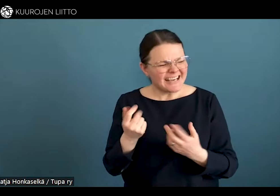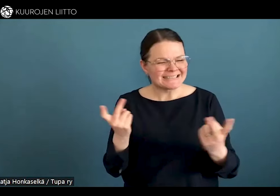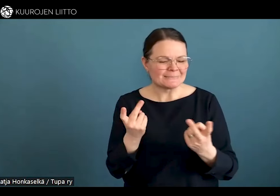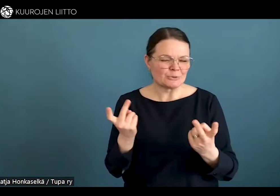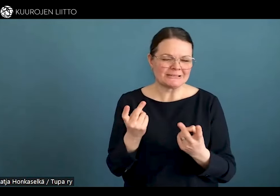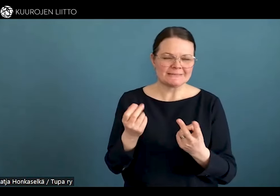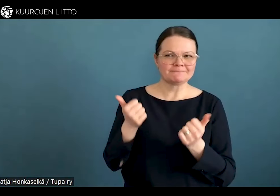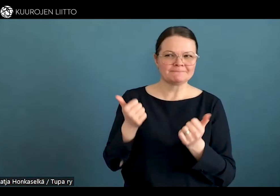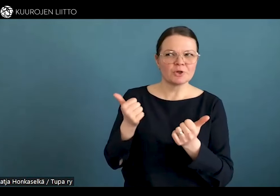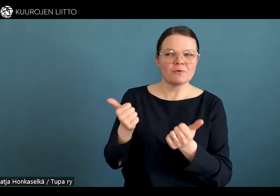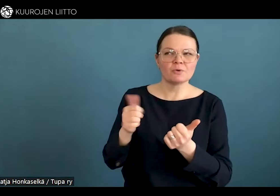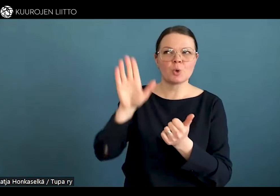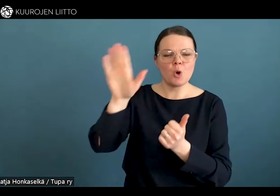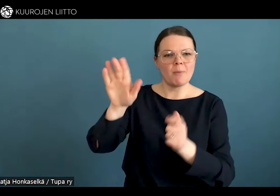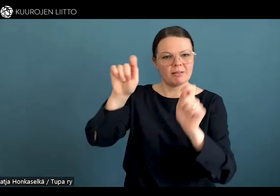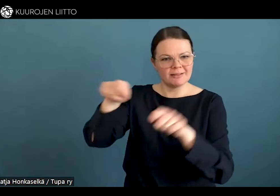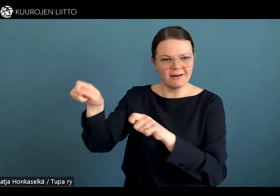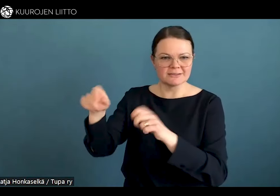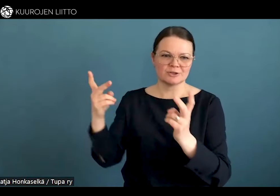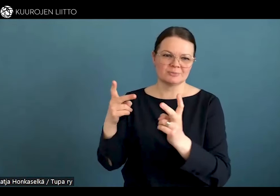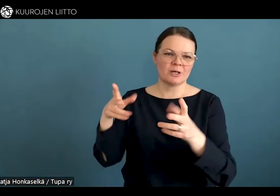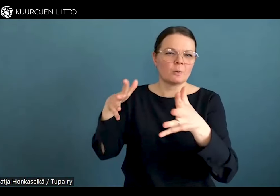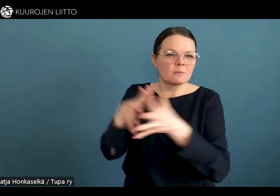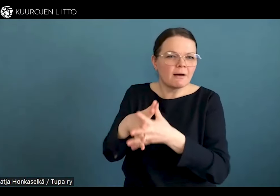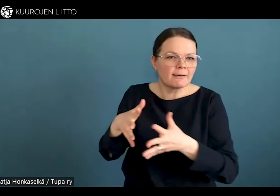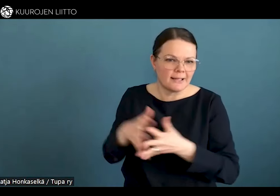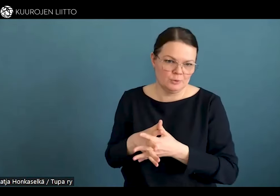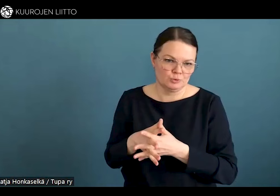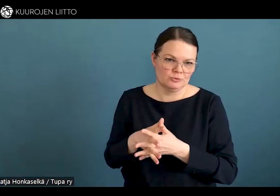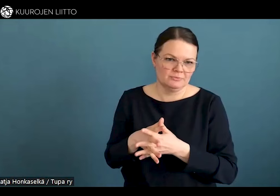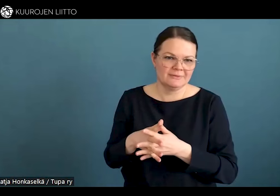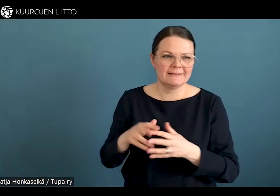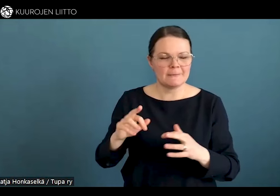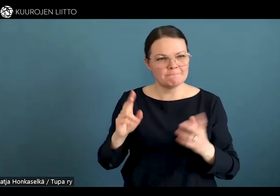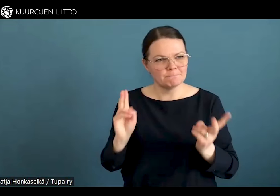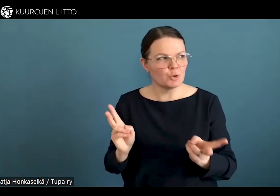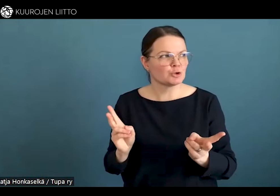Toivoisin siis hieman tarkennusta Kelan tilastointiin sekä siihen, -